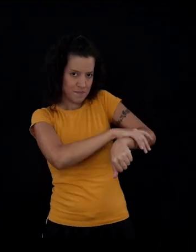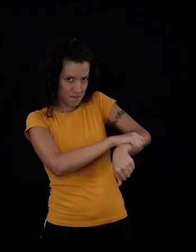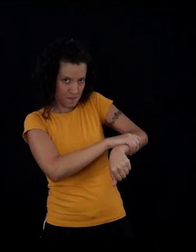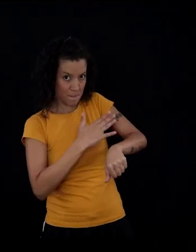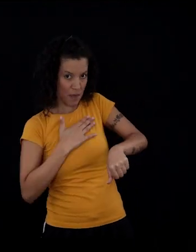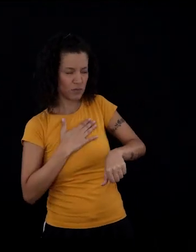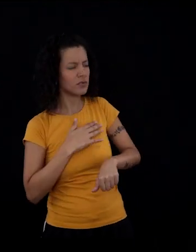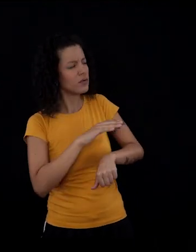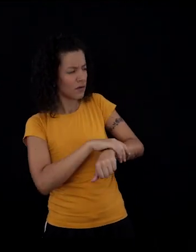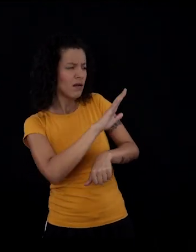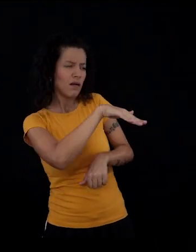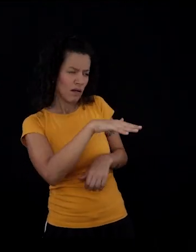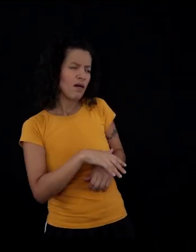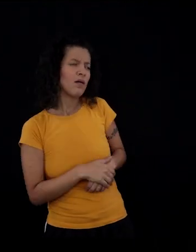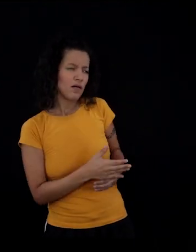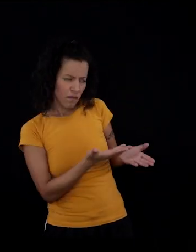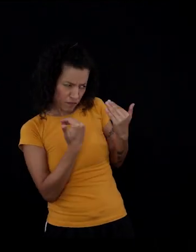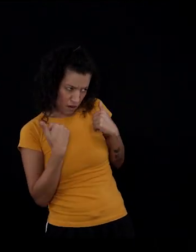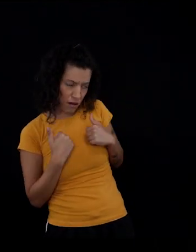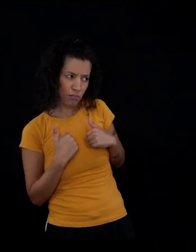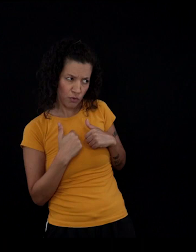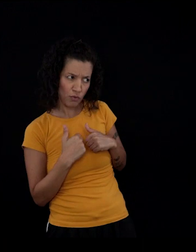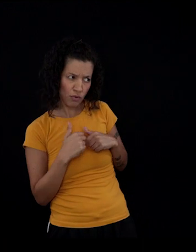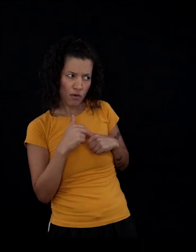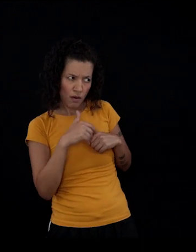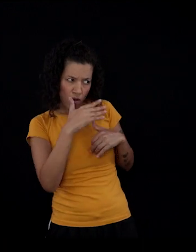e ela pegou no meu braço e “Pio, vamos gravar o ‘Pitiú?’”